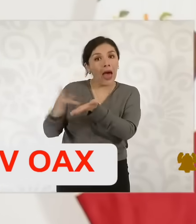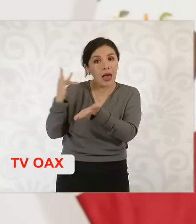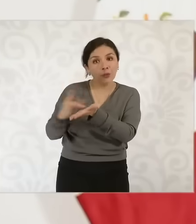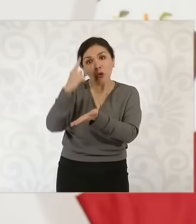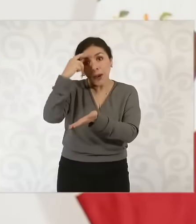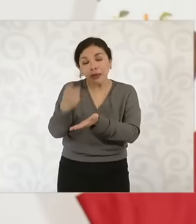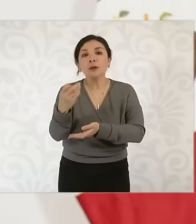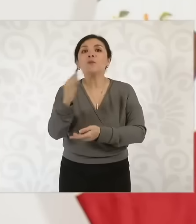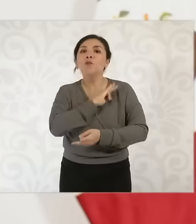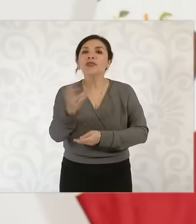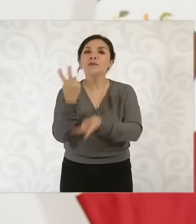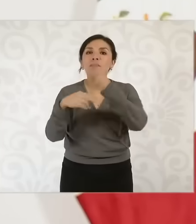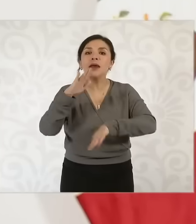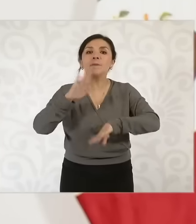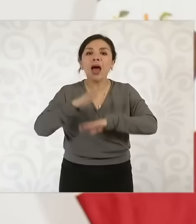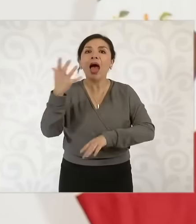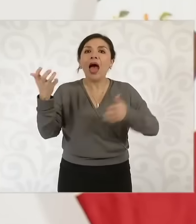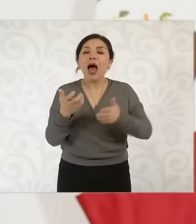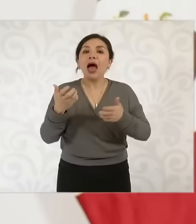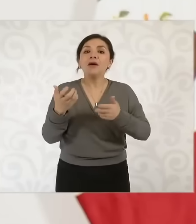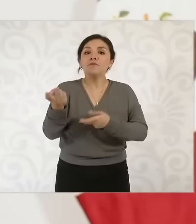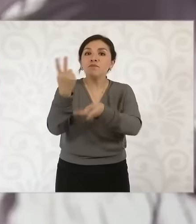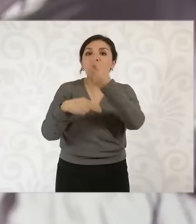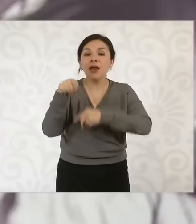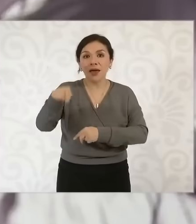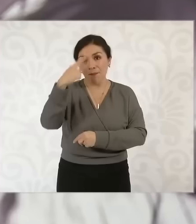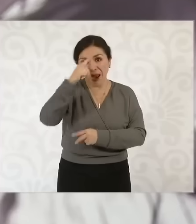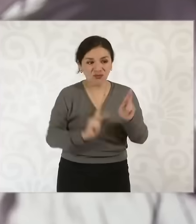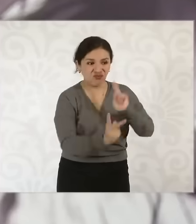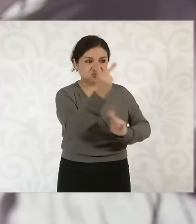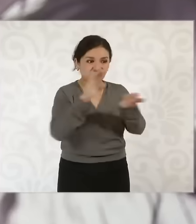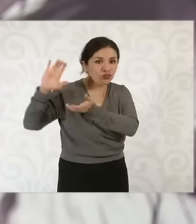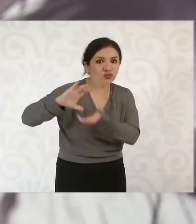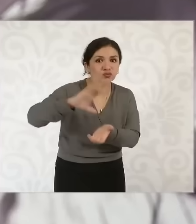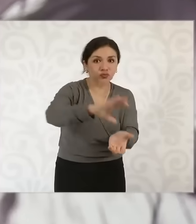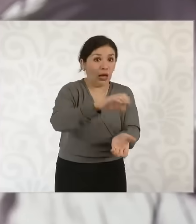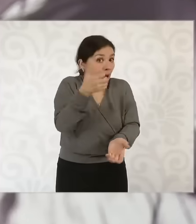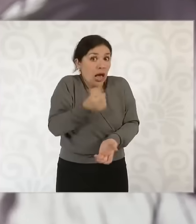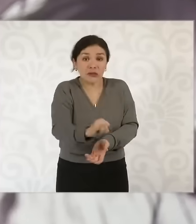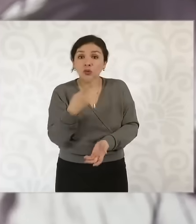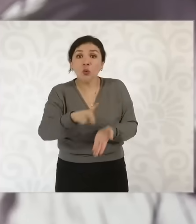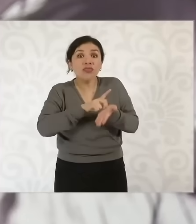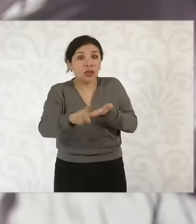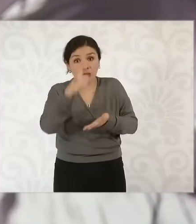va a permitir eh aportar estos fertilizantes al derecho que tienen ahora los campesinos,